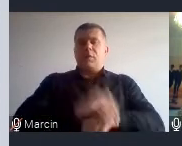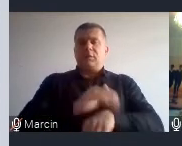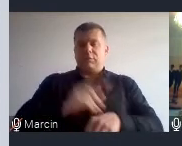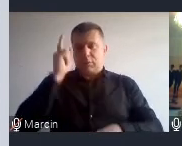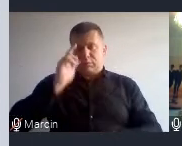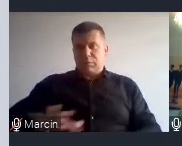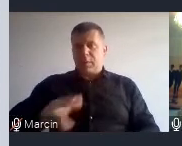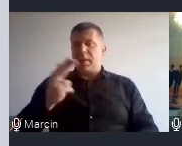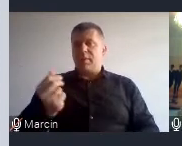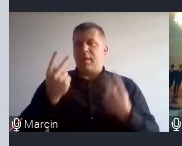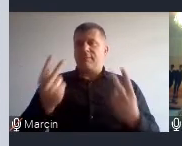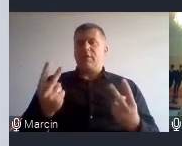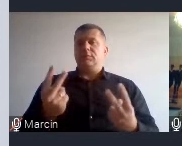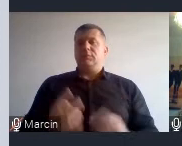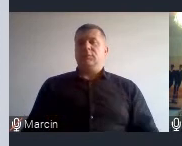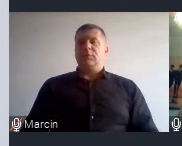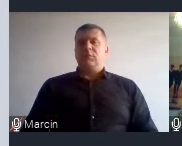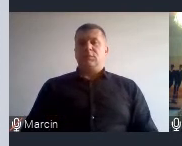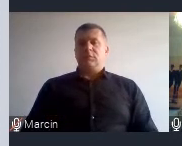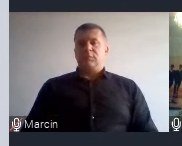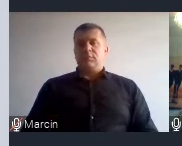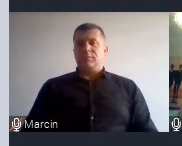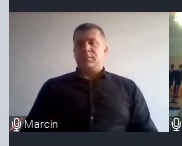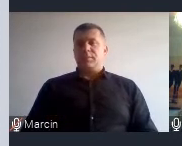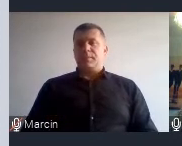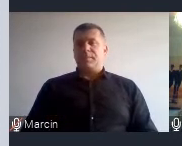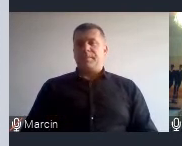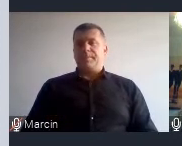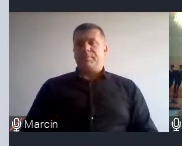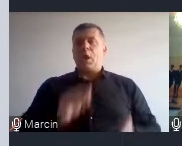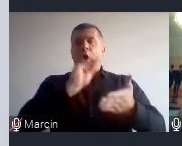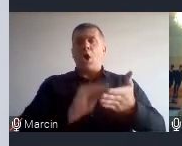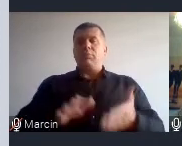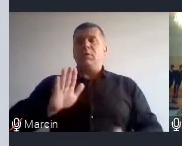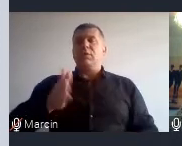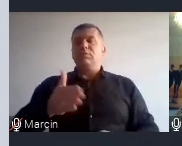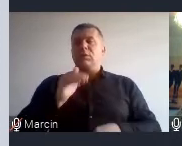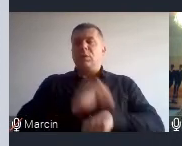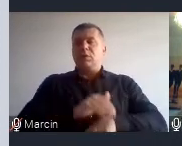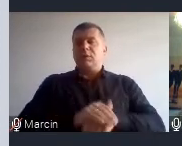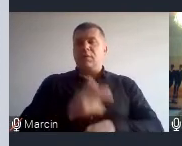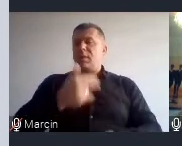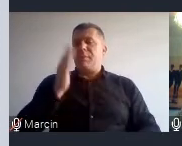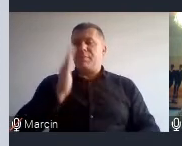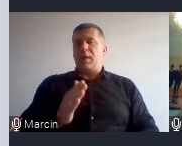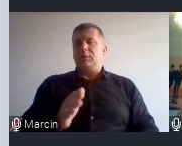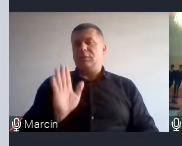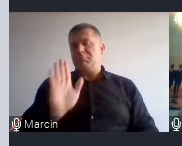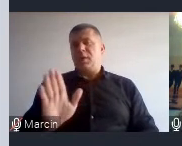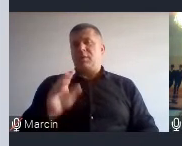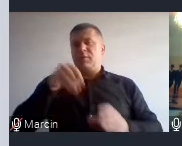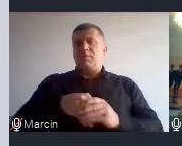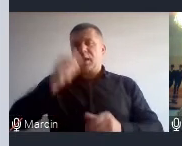Najważniejsze jest to, że opis przedmiotu zamówienia nie będzie mógł zawierać nazw własnych,